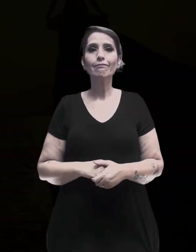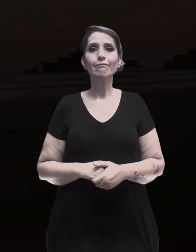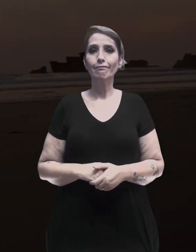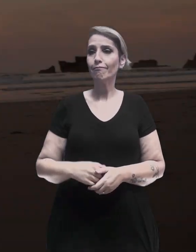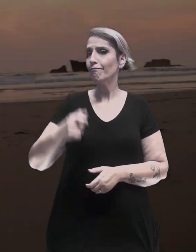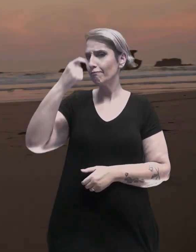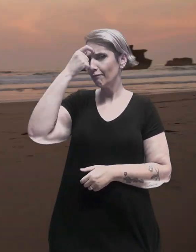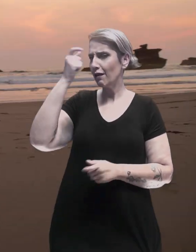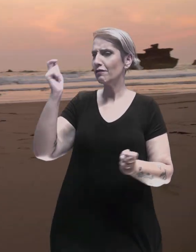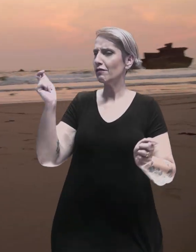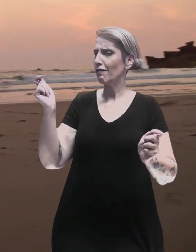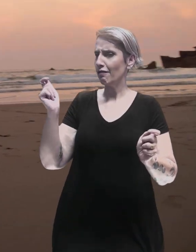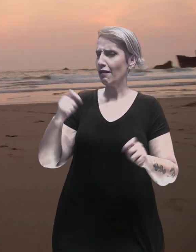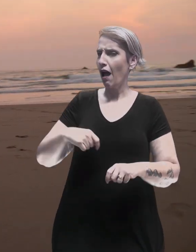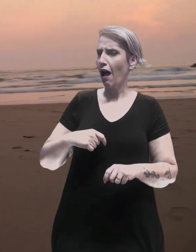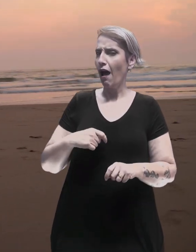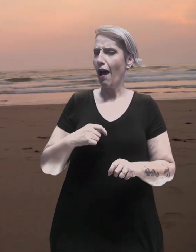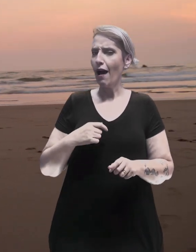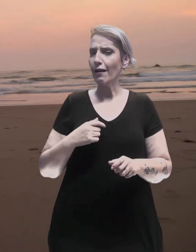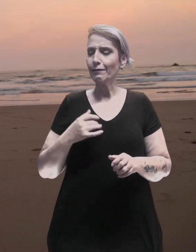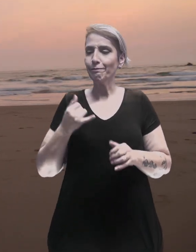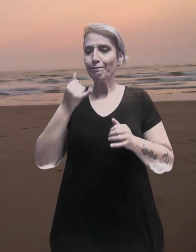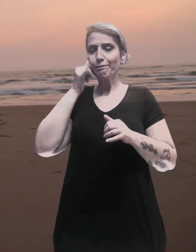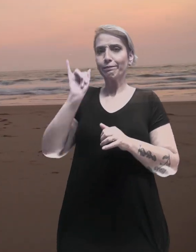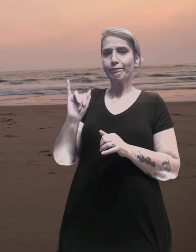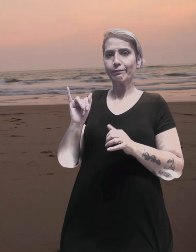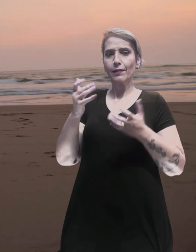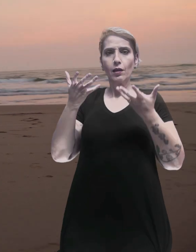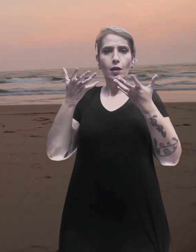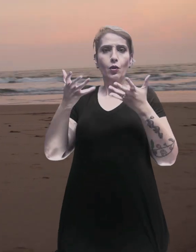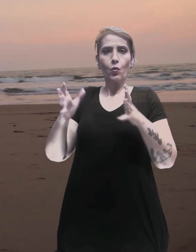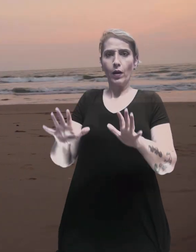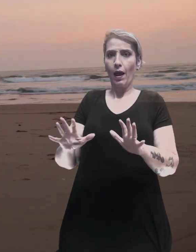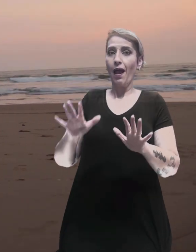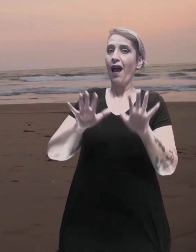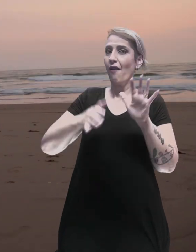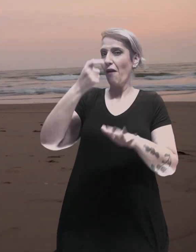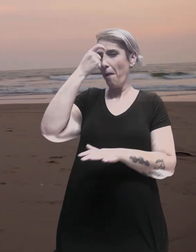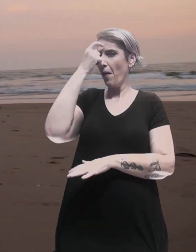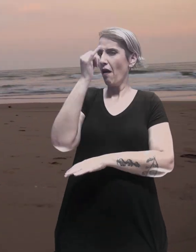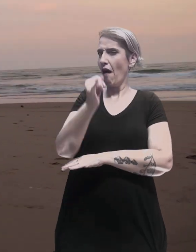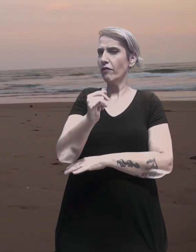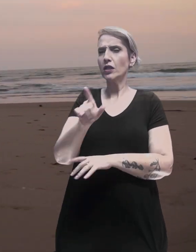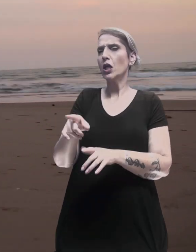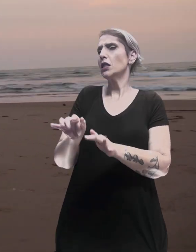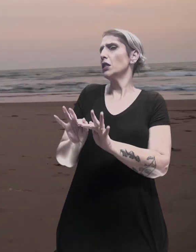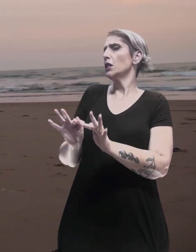A mente pode resistir a essa ideia. Ela dirá: “Isso é muito simples...